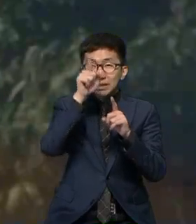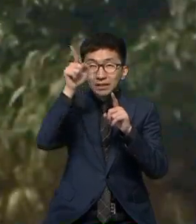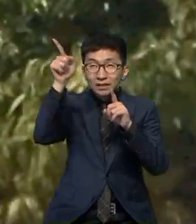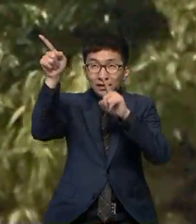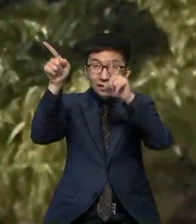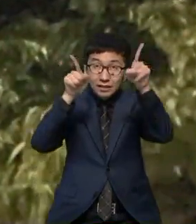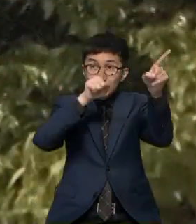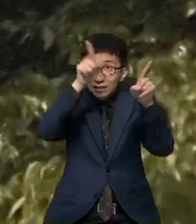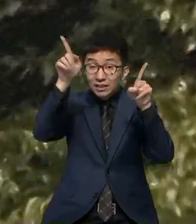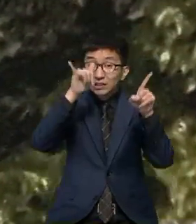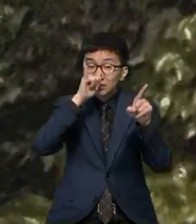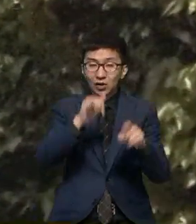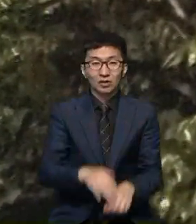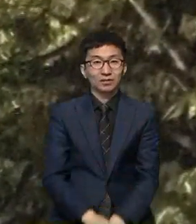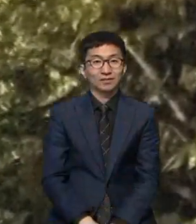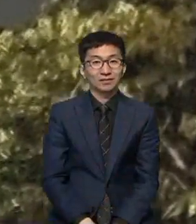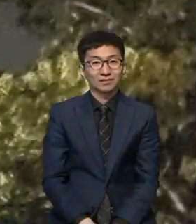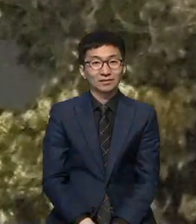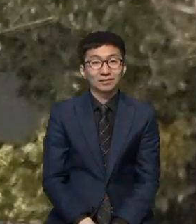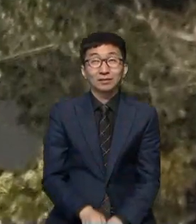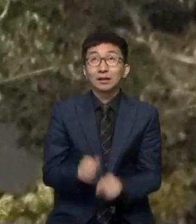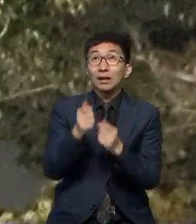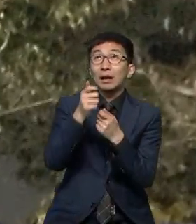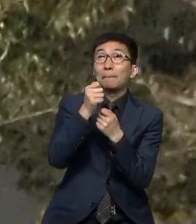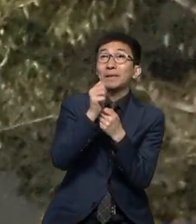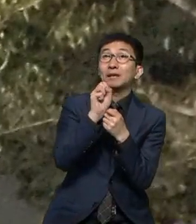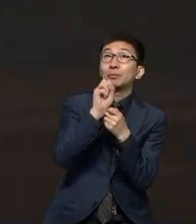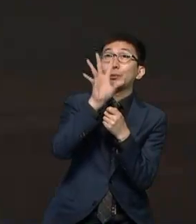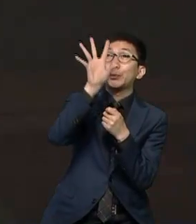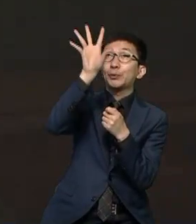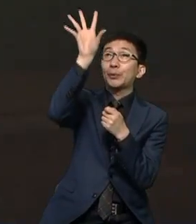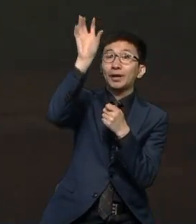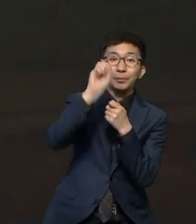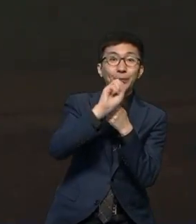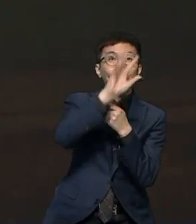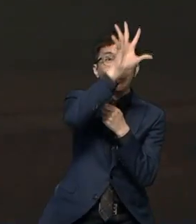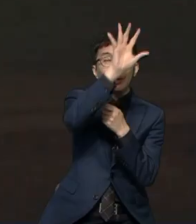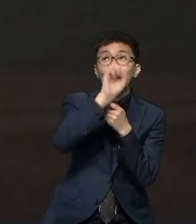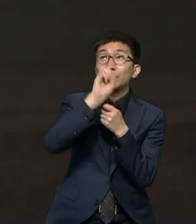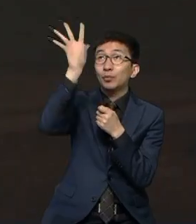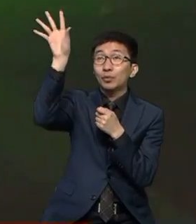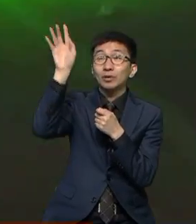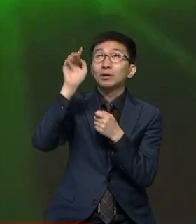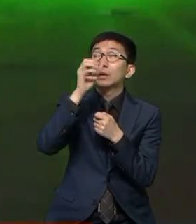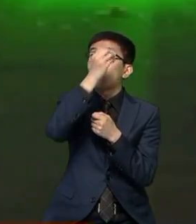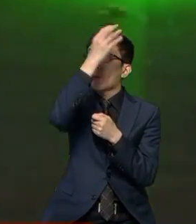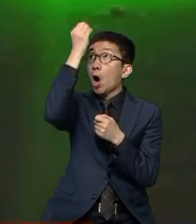선명하게 치솟습니다. 별지시기라 불리는 레이저포인터의 불빛입니다. 별자리를 가리킬 수 있어 캠핑족들